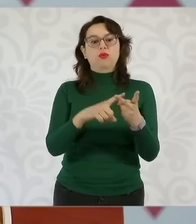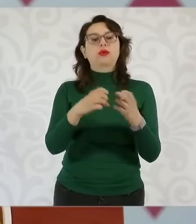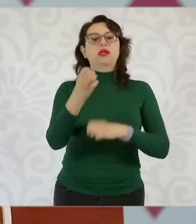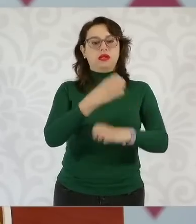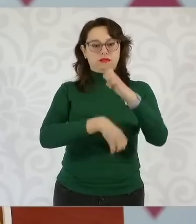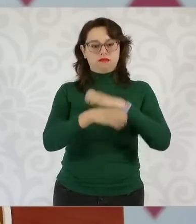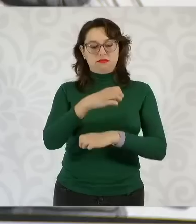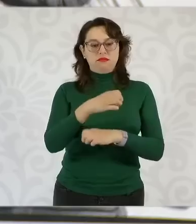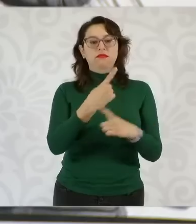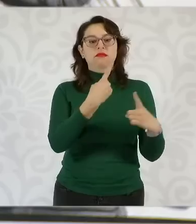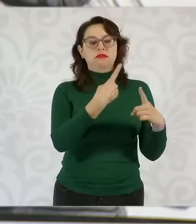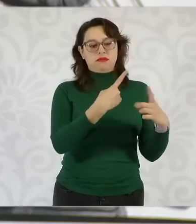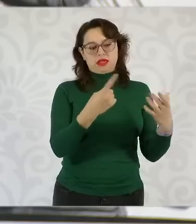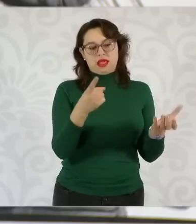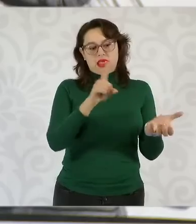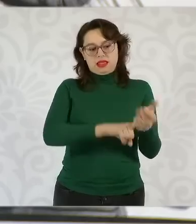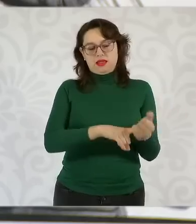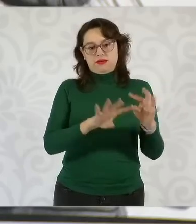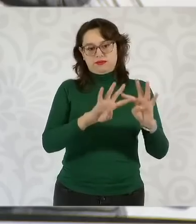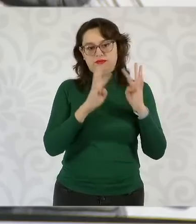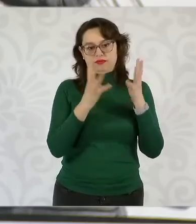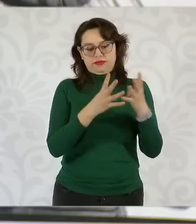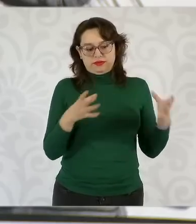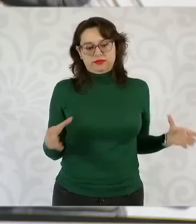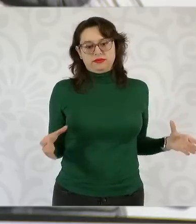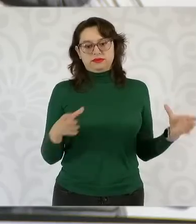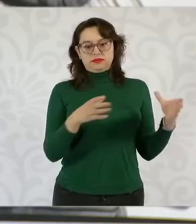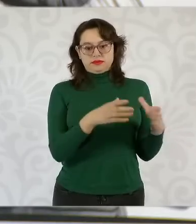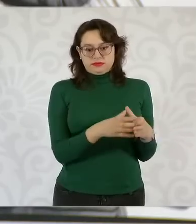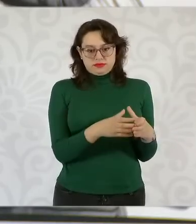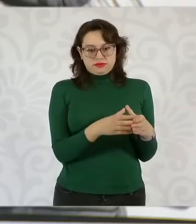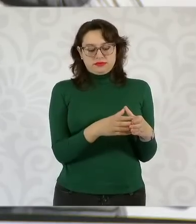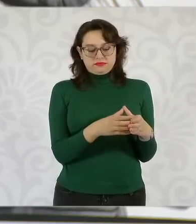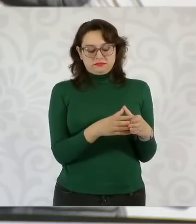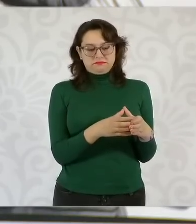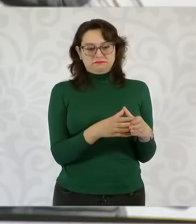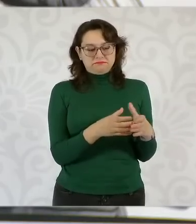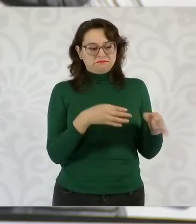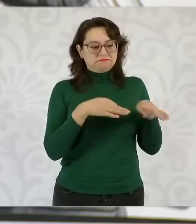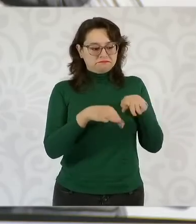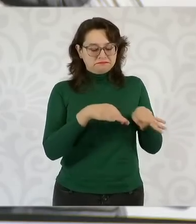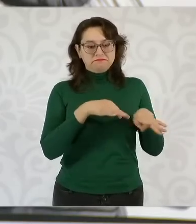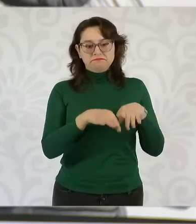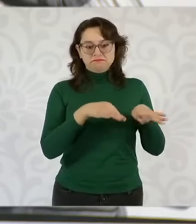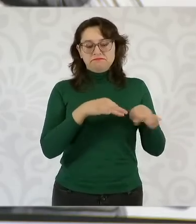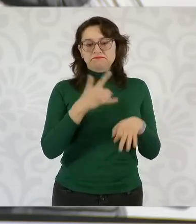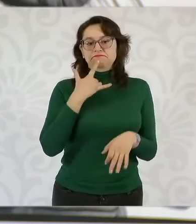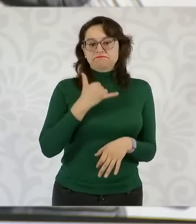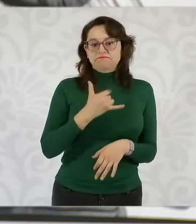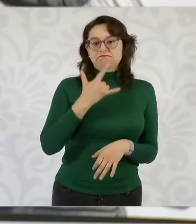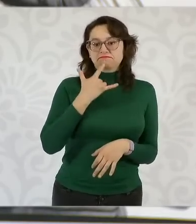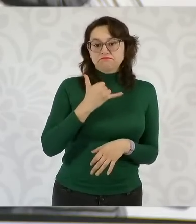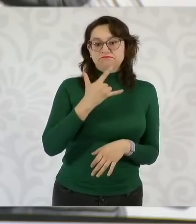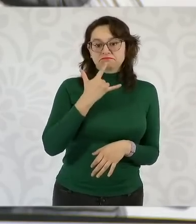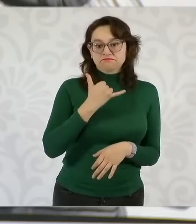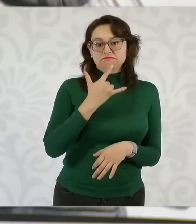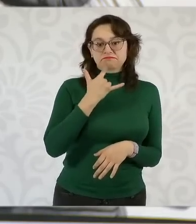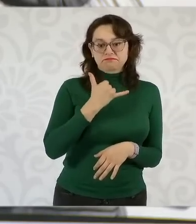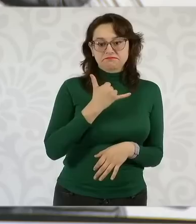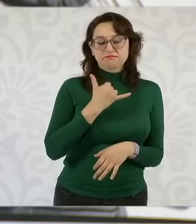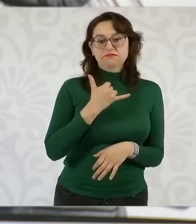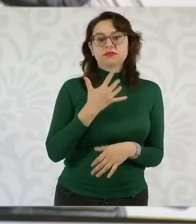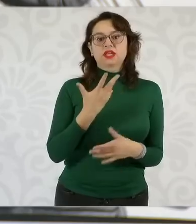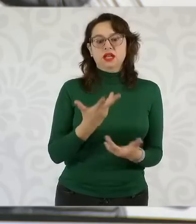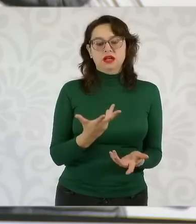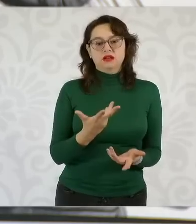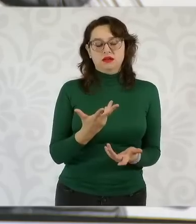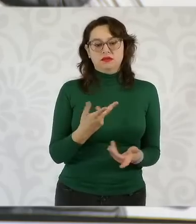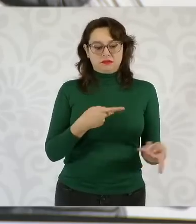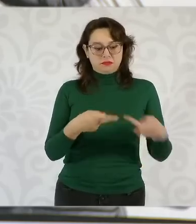en este consejo que formamos están trabajando de manera muy fuerte para desarrollar el plan México